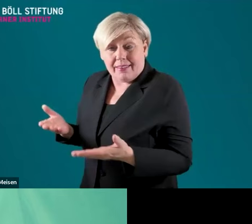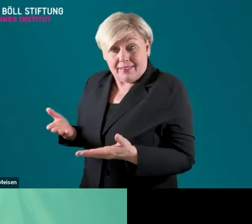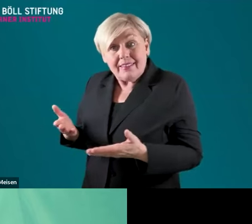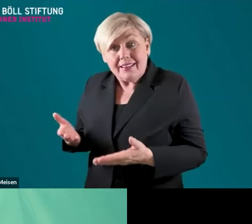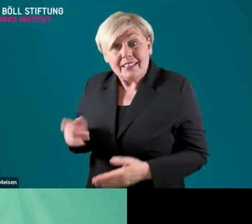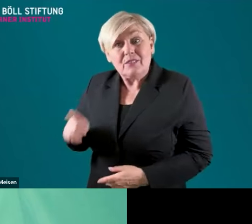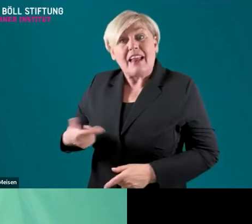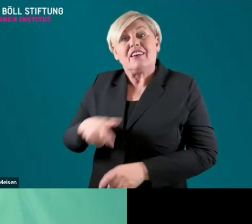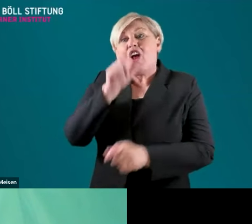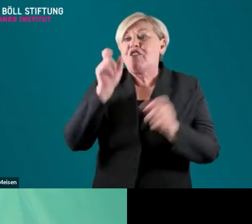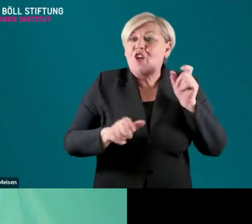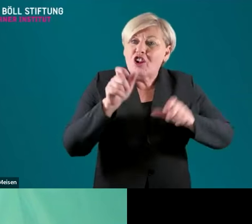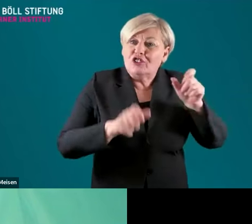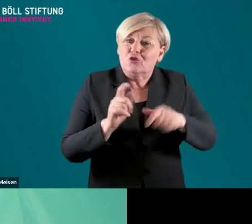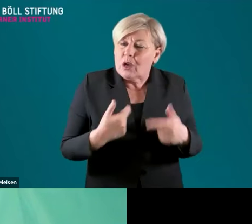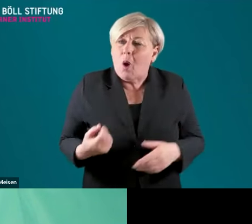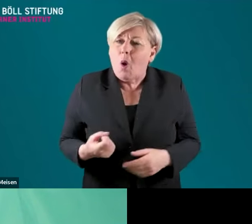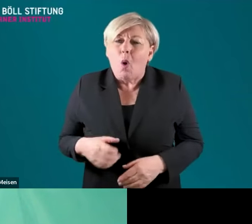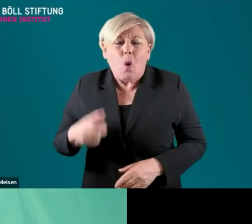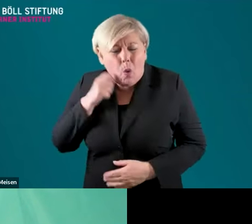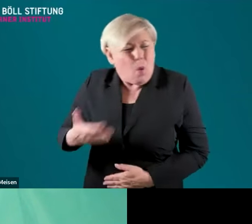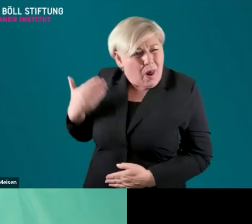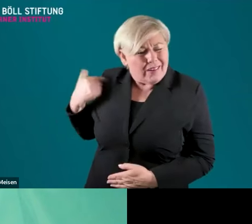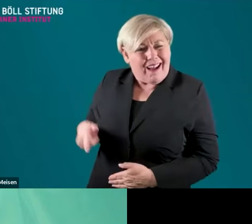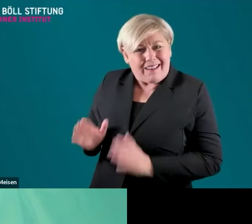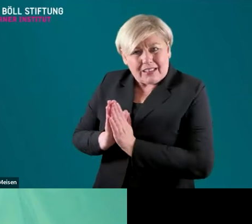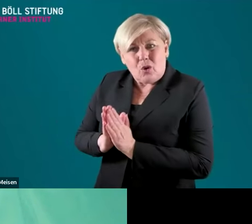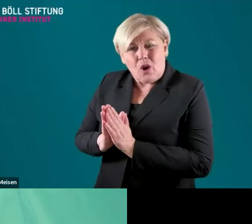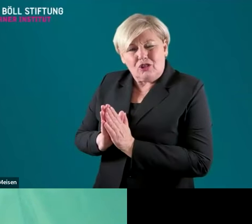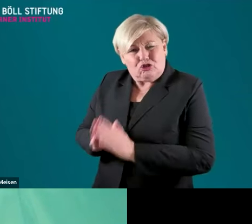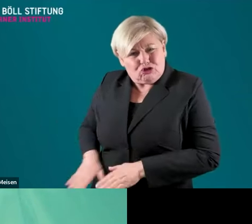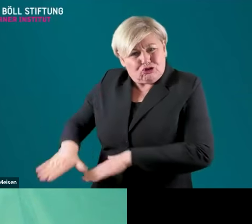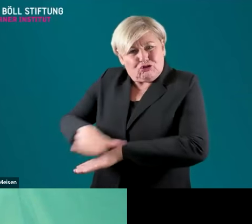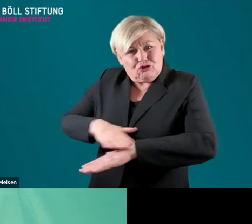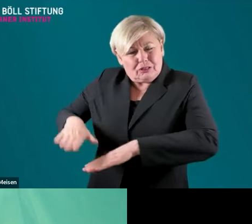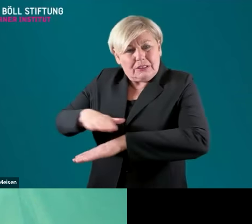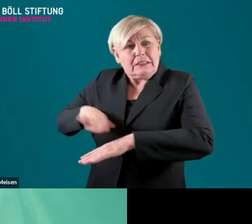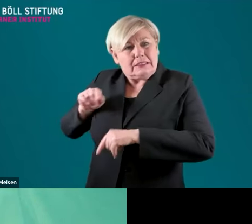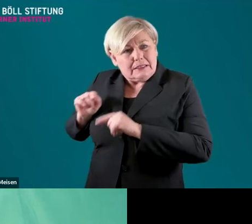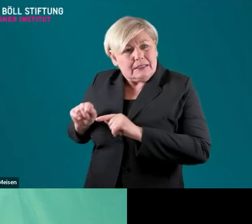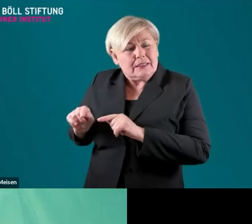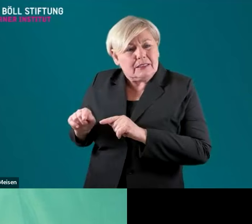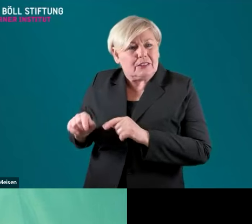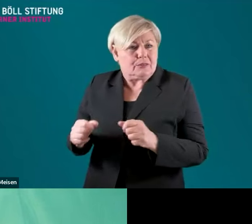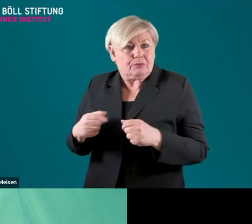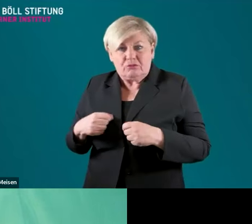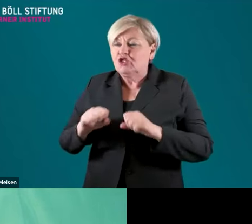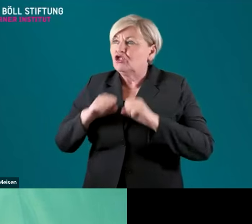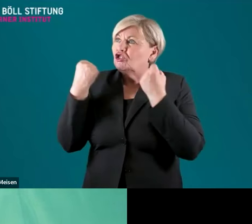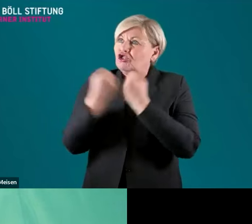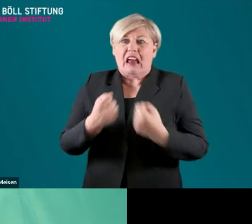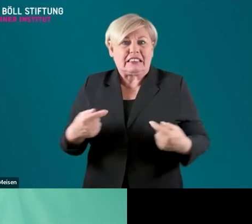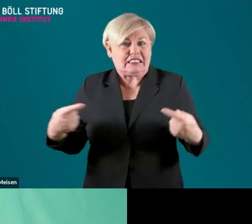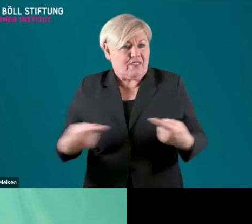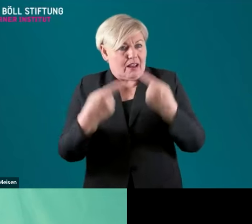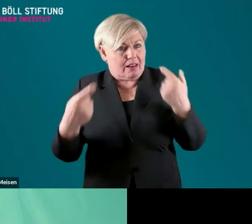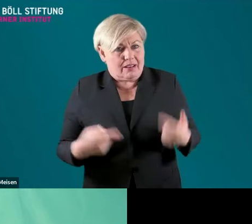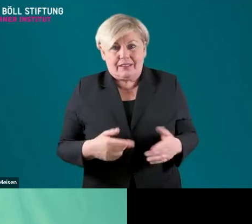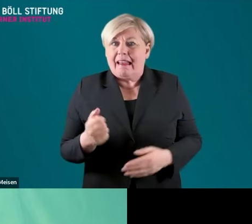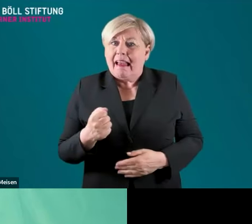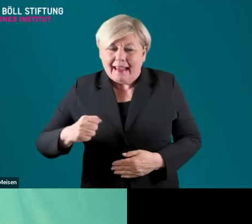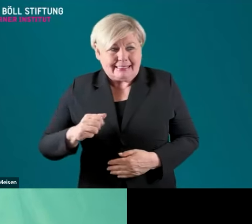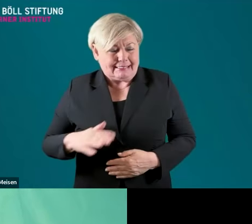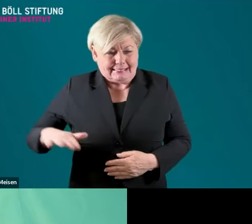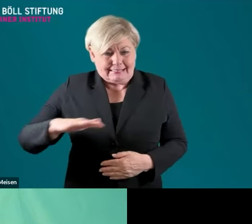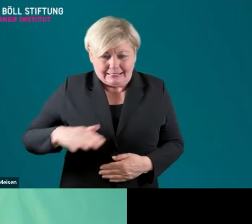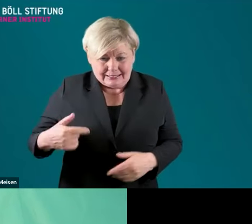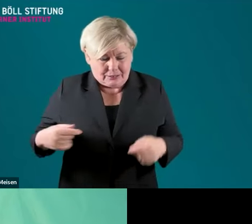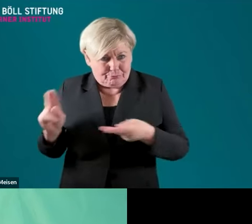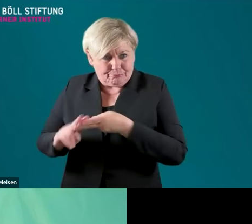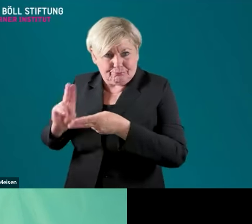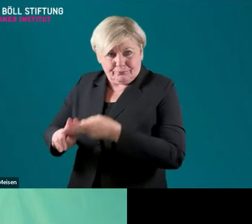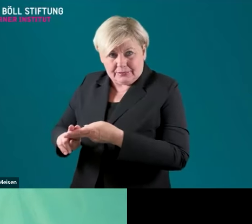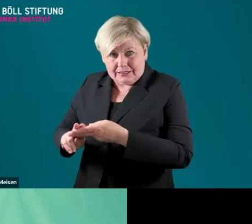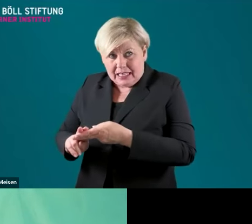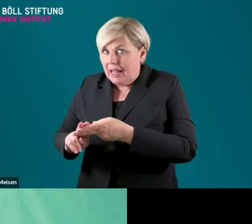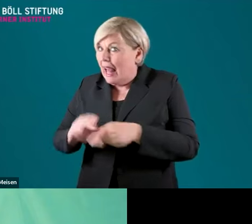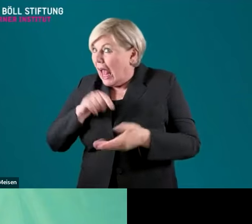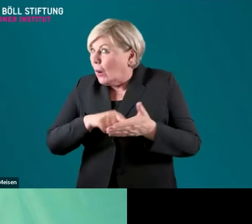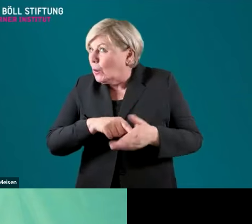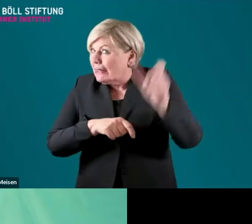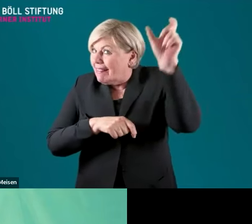Völkische und Ultra-katholische und diese staatsfeindlich-rechten Gruppierungen dann halt zusammenfinden über diese Narrative, weil die halt ganz ähnlich dann,